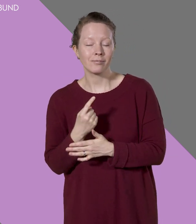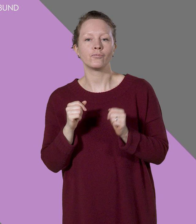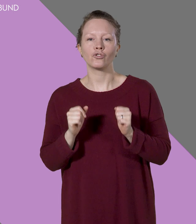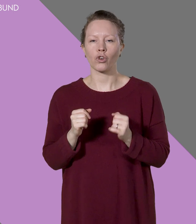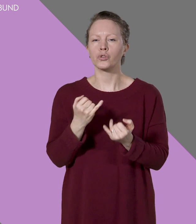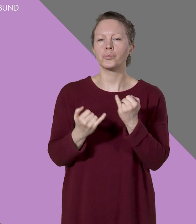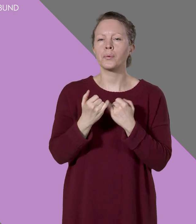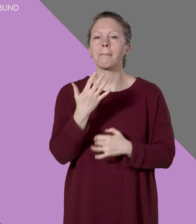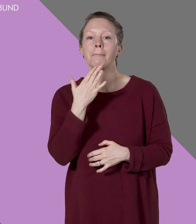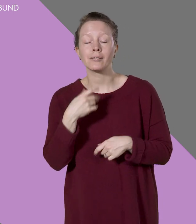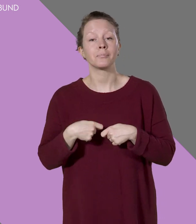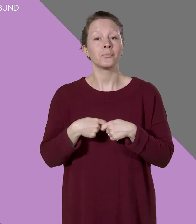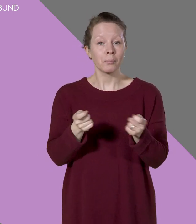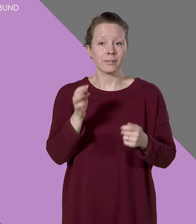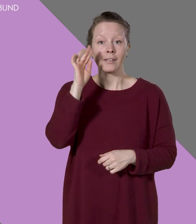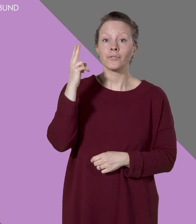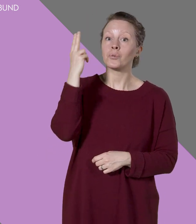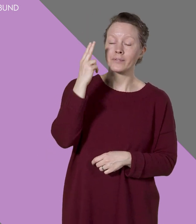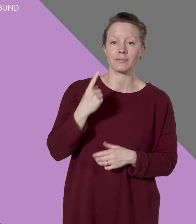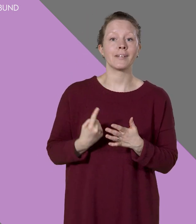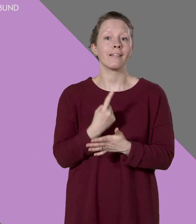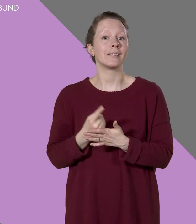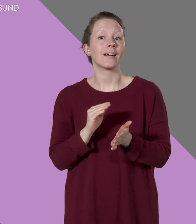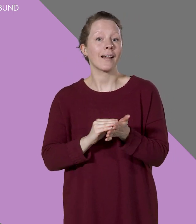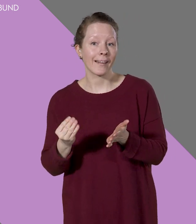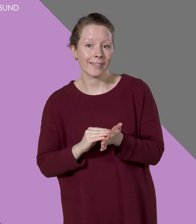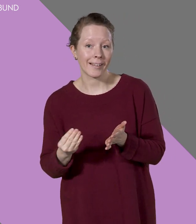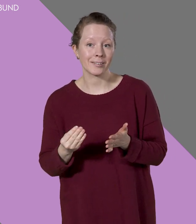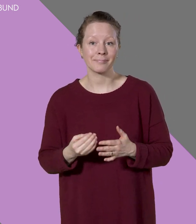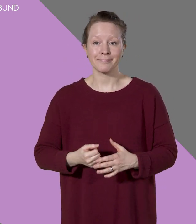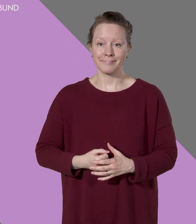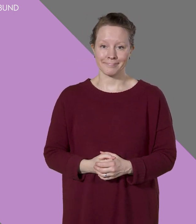i Helsingfors universitets händelsekalender i slutet av mars.